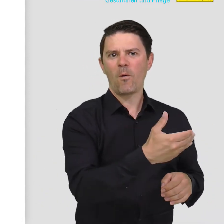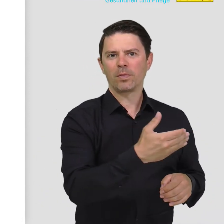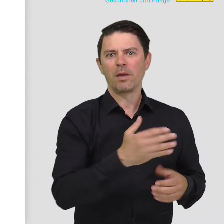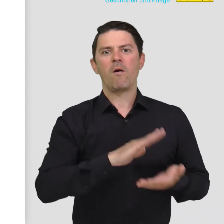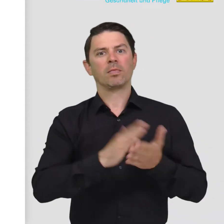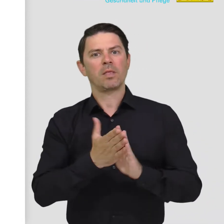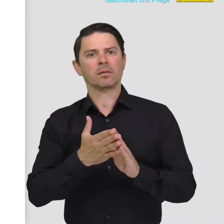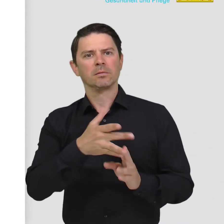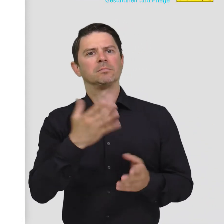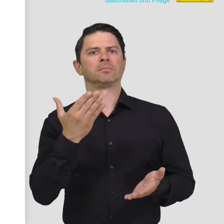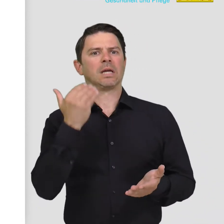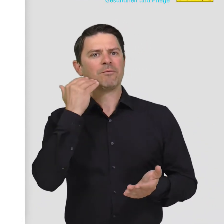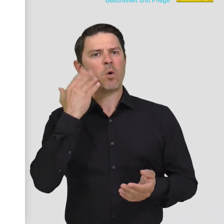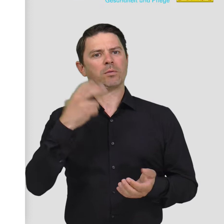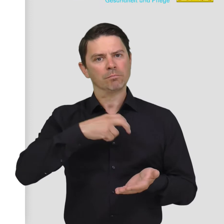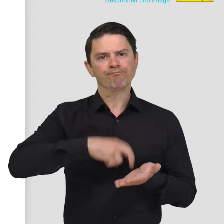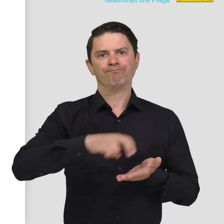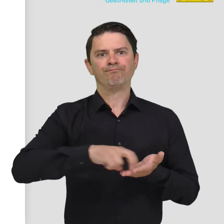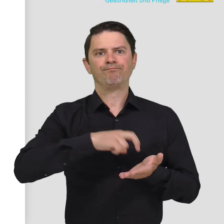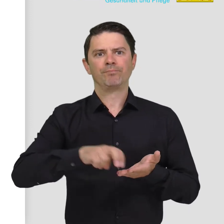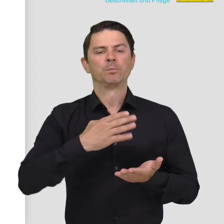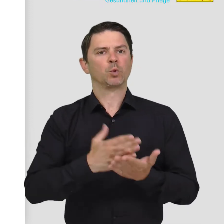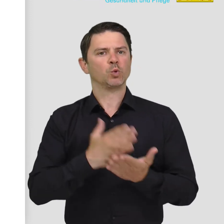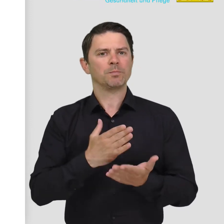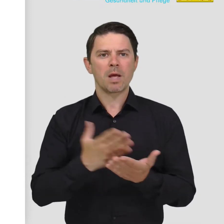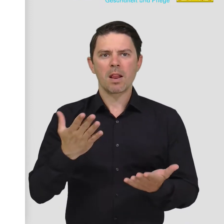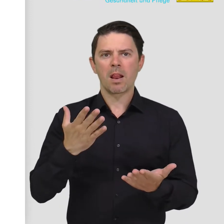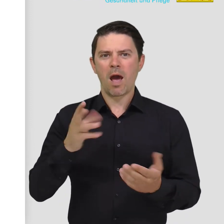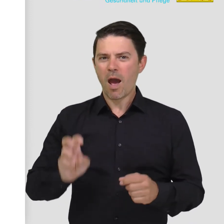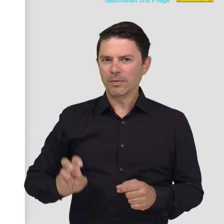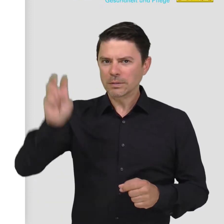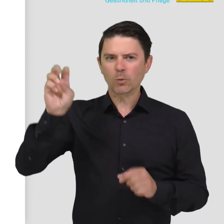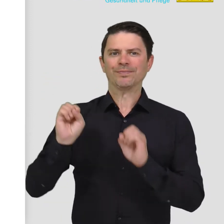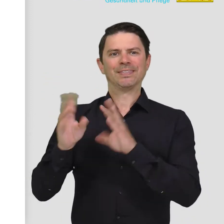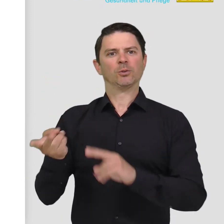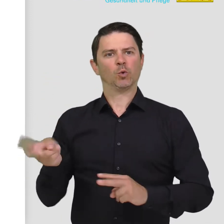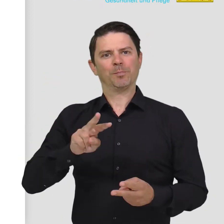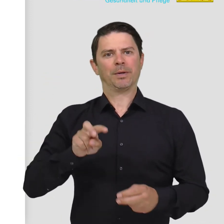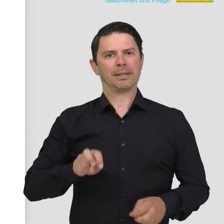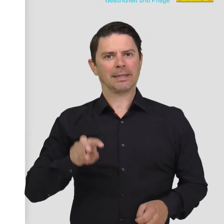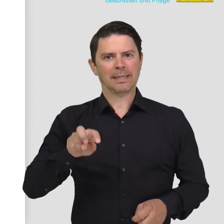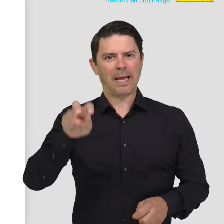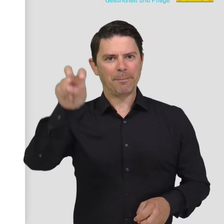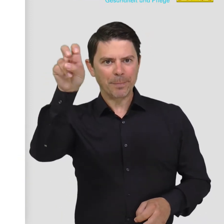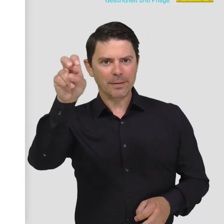machen Sie es sich zur Gewohnheit, Dinge zu Fuß zu erledigen, nutzen Sie häufiger die Treppe statt des Aufzugs